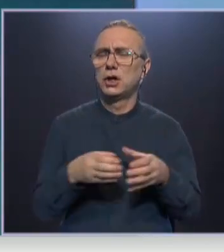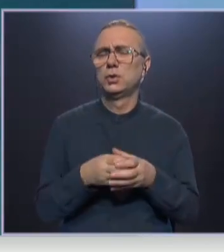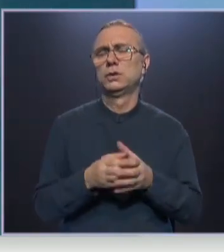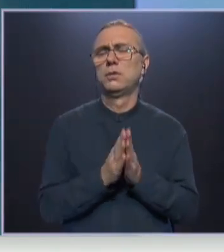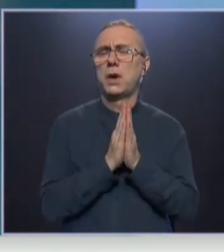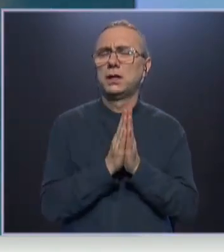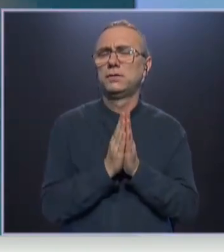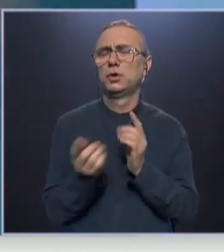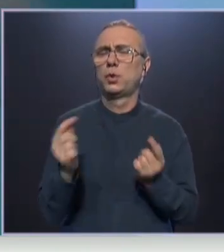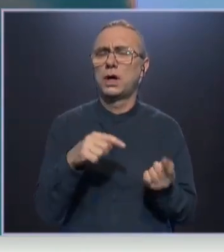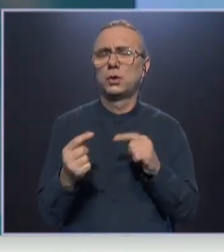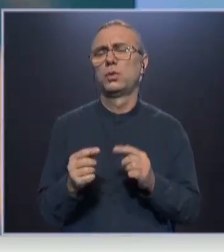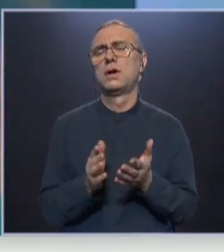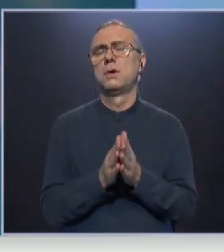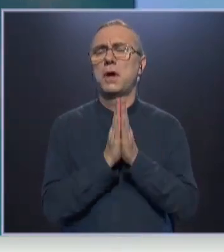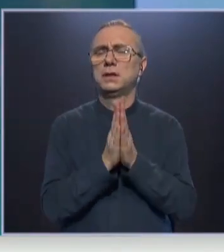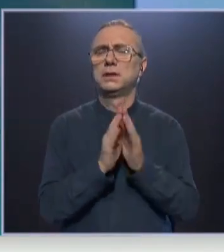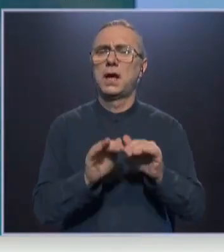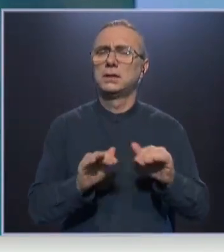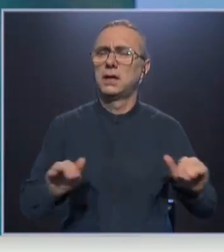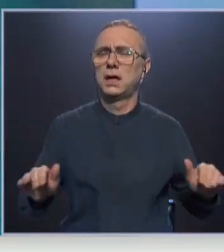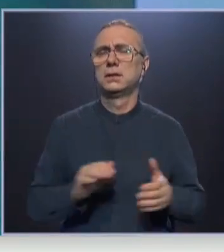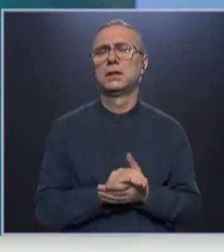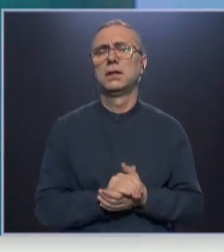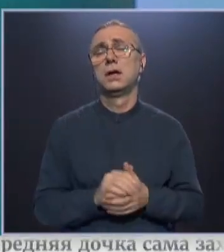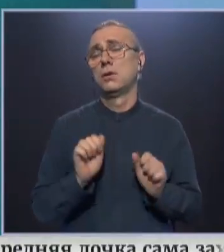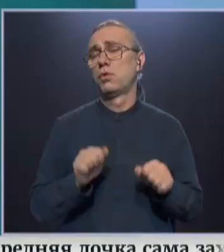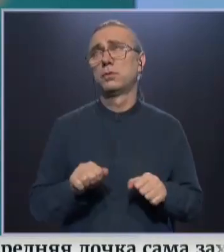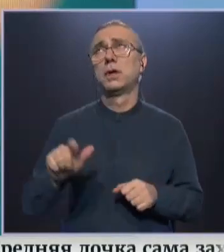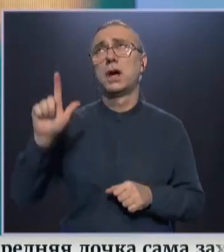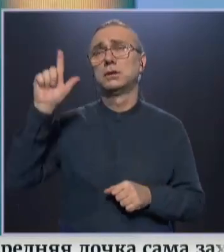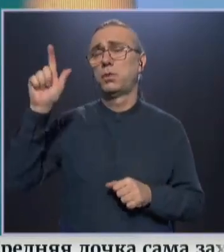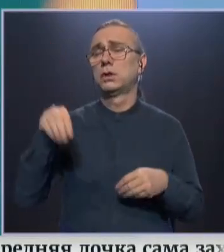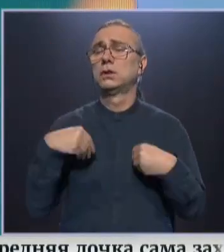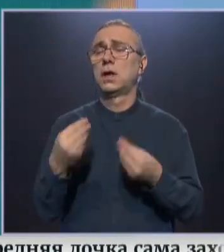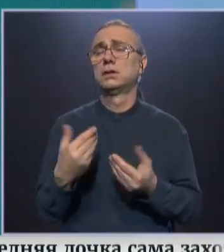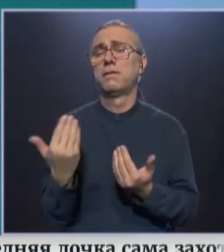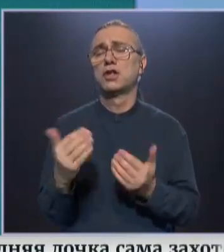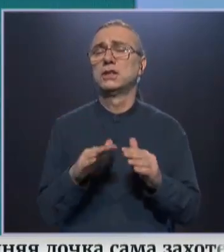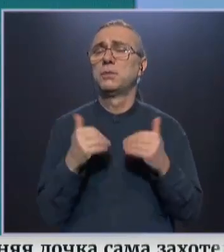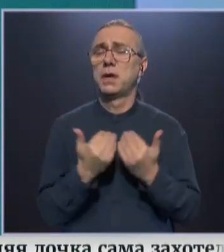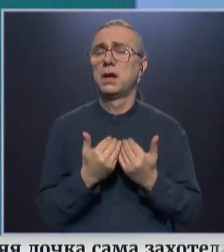друга в молитвах о детях и может быть Господь Господь даст вашей семье Второе дыхание уже дыхание Благодатное